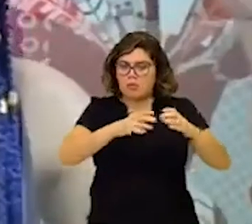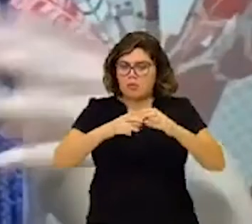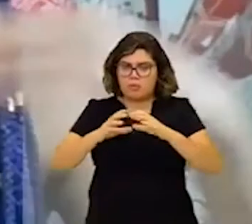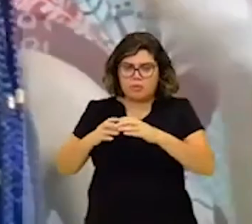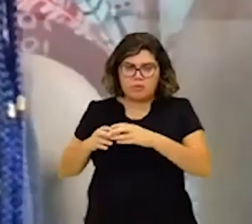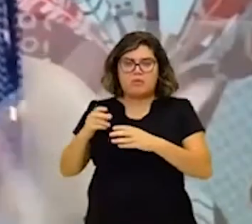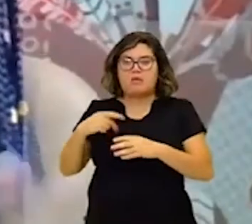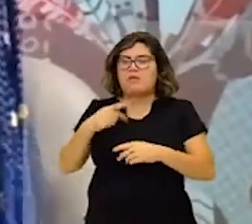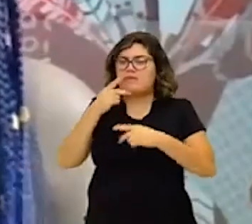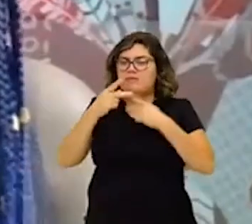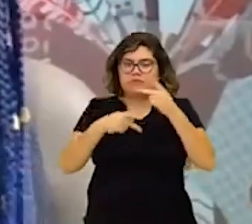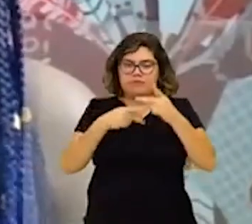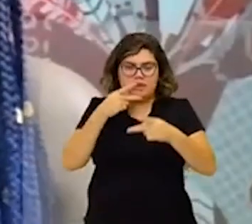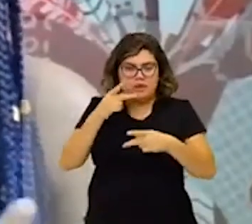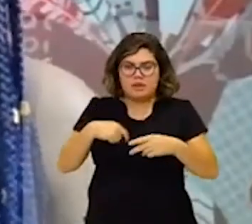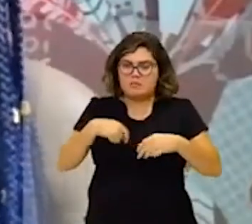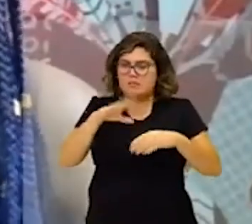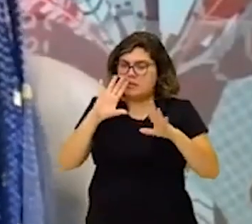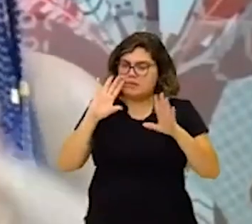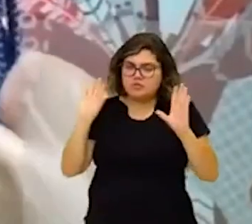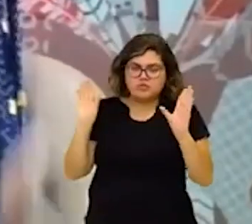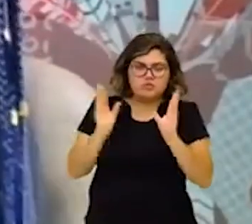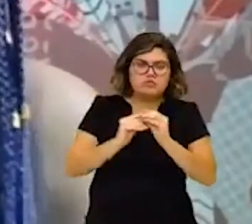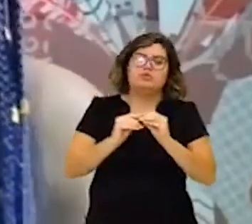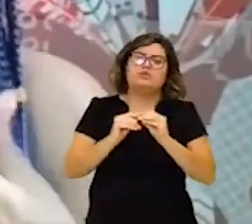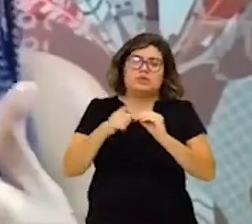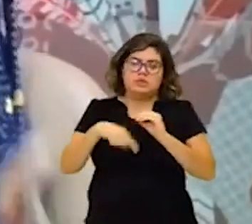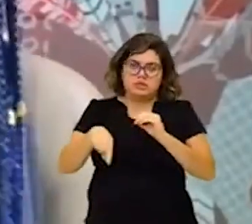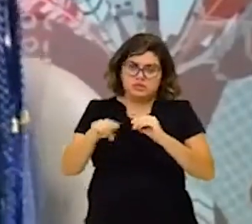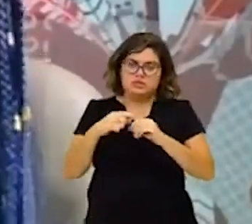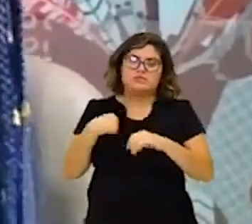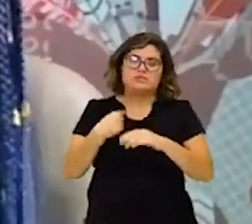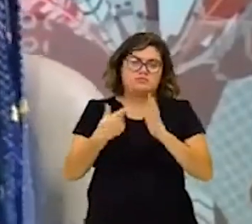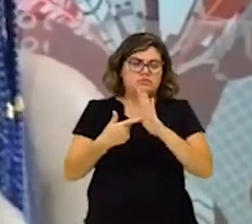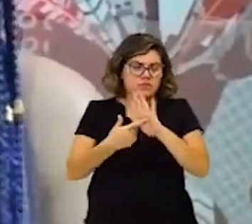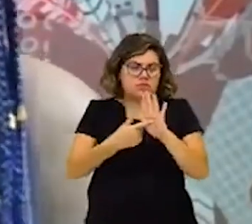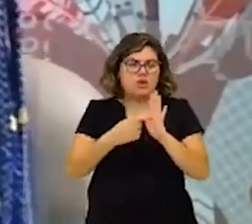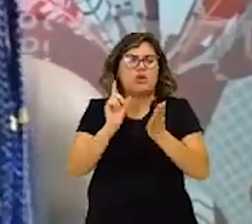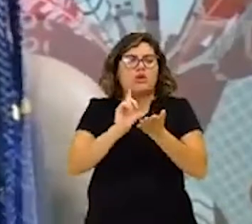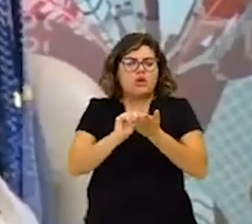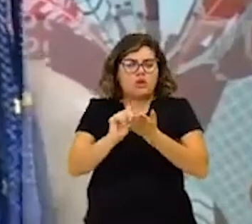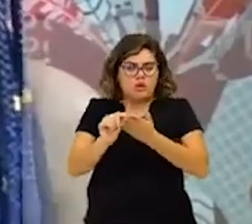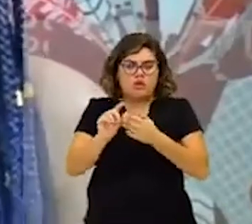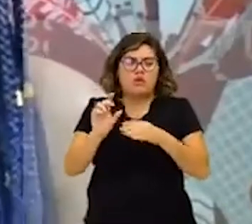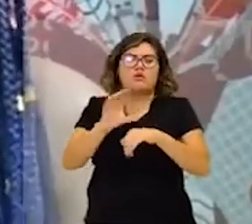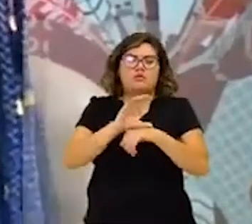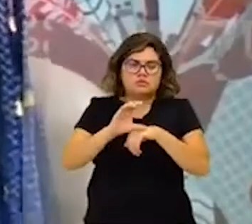falado de forma mais Breve Aqui Nós conseguimos trazer em artigos e constituições e os lei todas